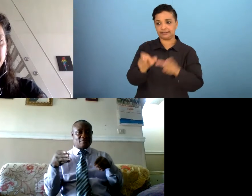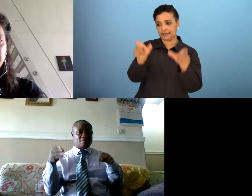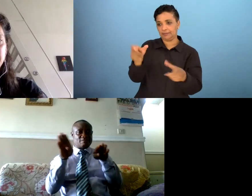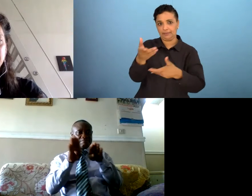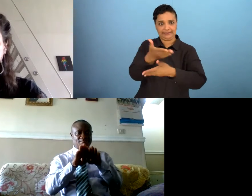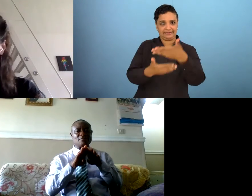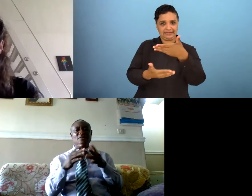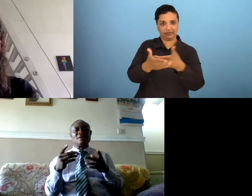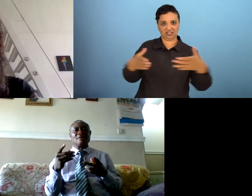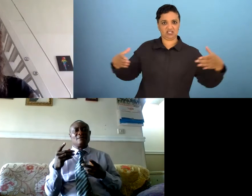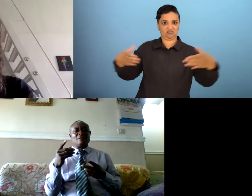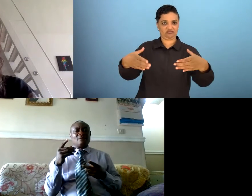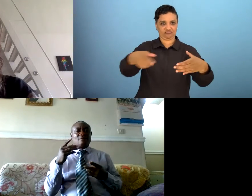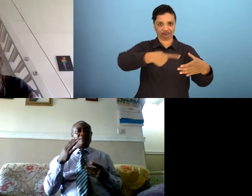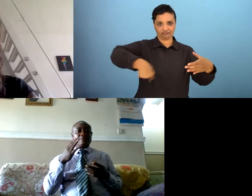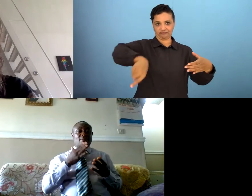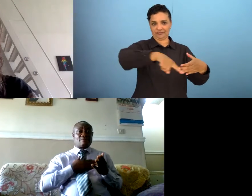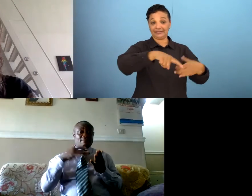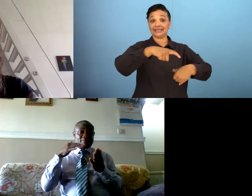A modo de introducción, esta investigación investigó las experiencias de las personas con discapacidad en Nigeria.